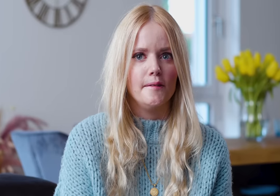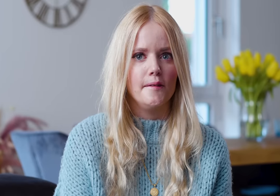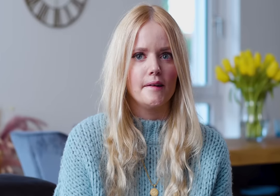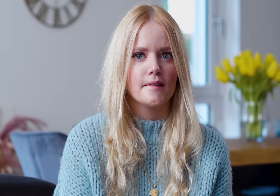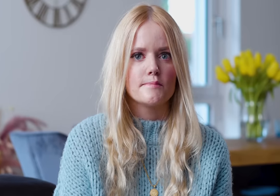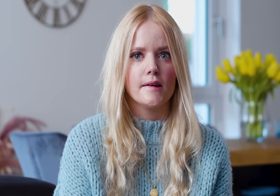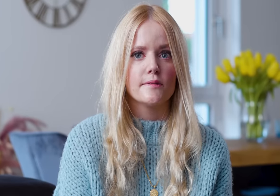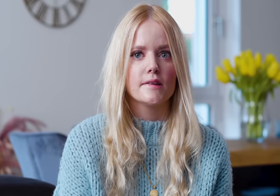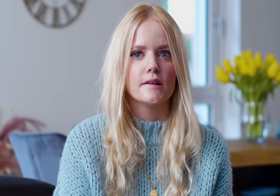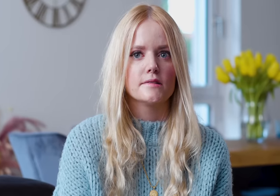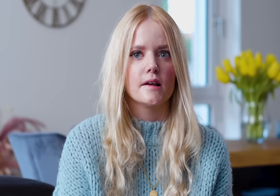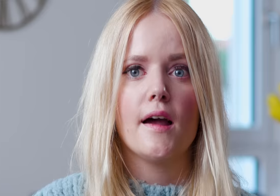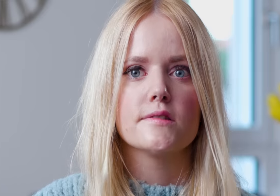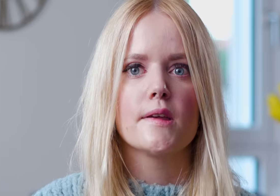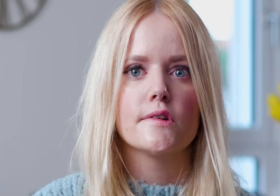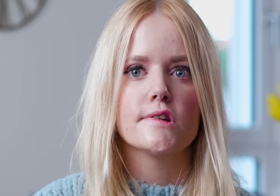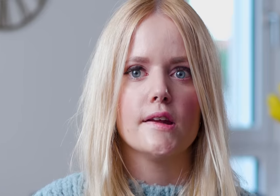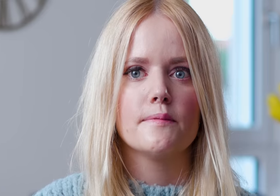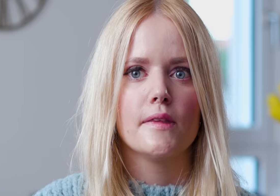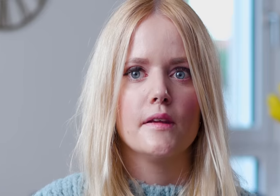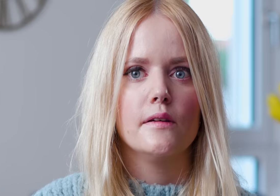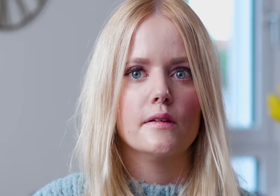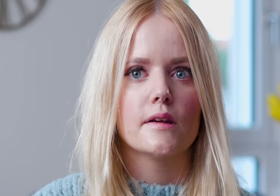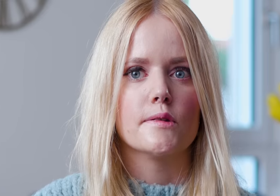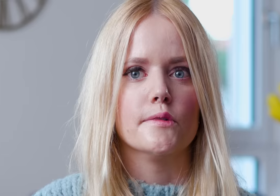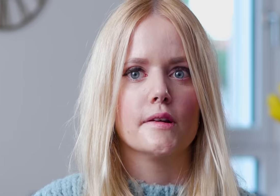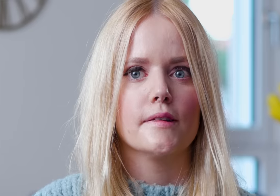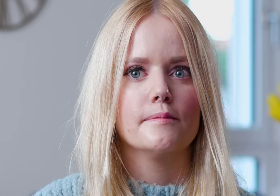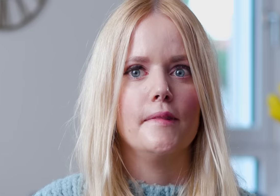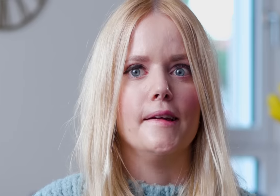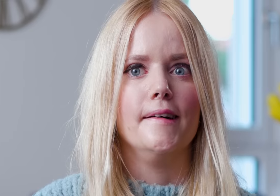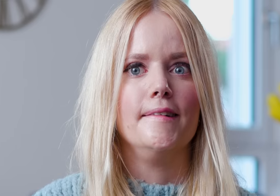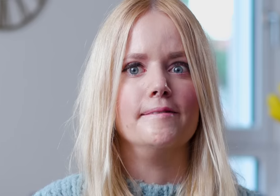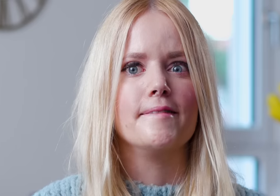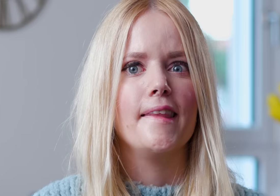Und meine Schwester hat gesagt: "Kannst du mich verstehen?" Und ich hab sofort gesagt: "Ja."